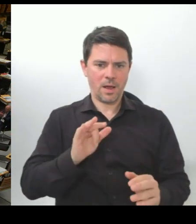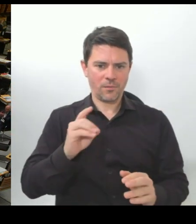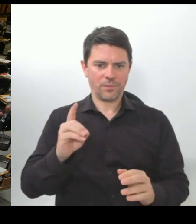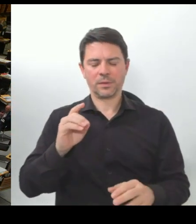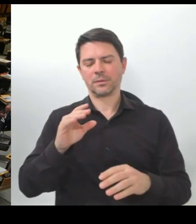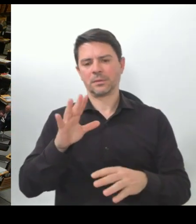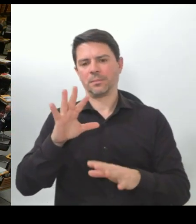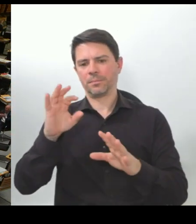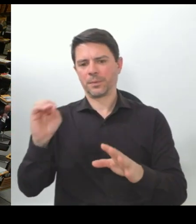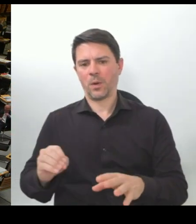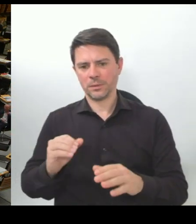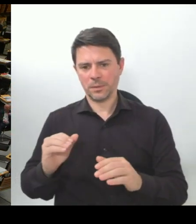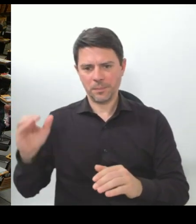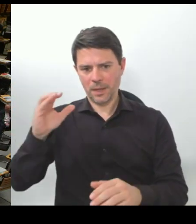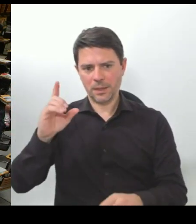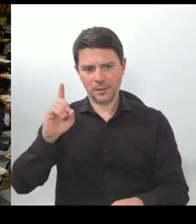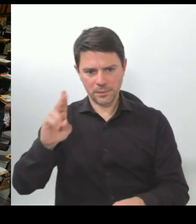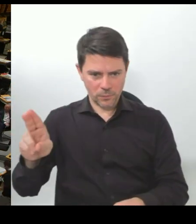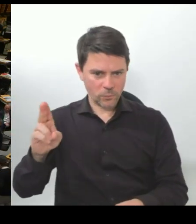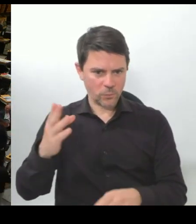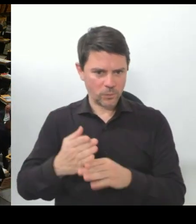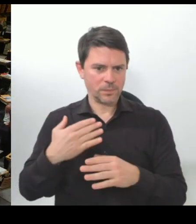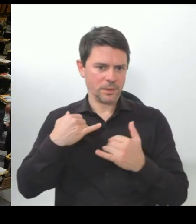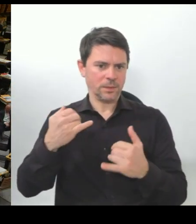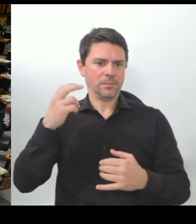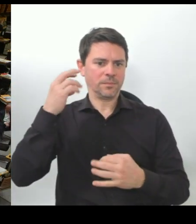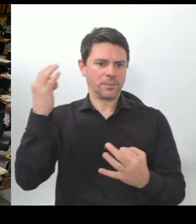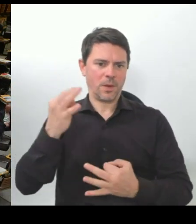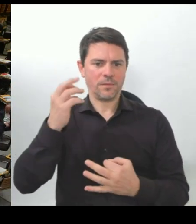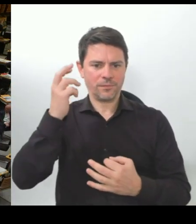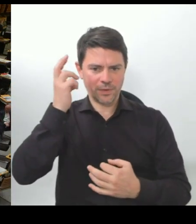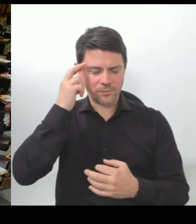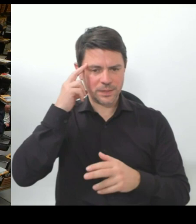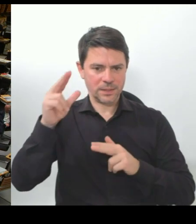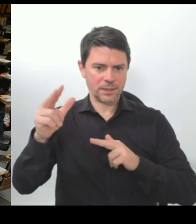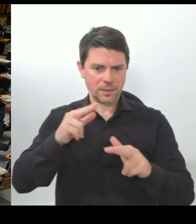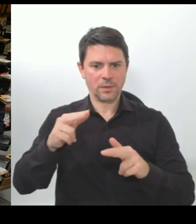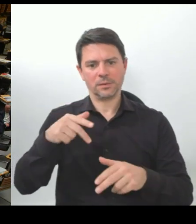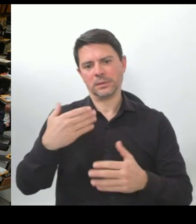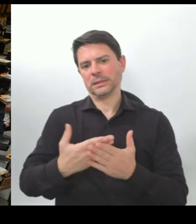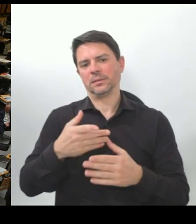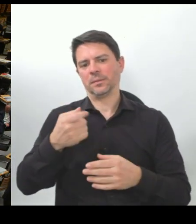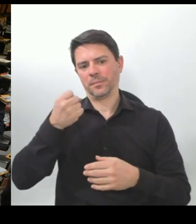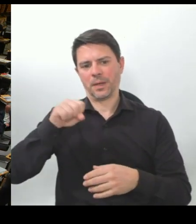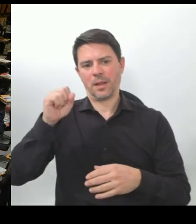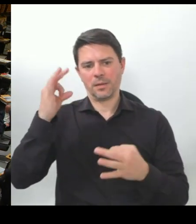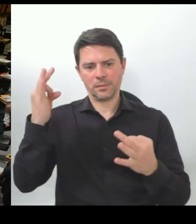Vielen Dank, Herr Kollege! Der nächste angemeldete Redebeitrag ist für die FDP Fraktion der Kollege Roger. Bitte schön.(Rednerwechsel)